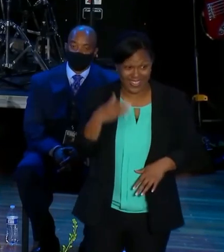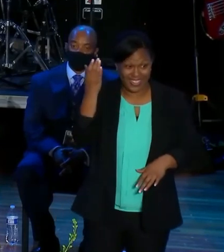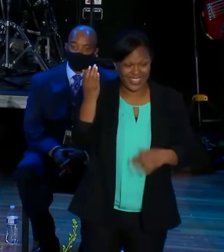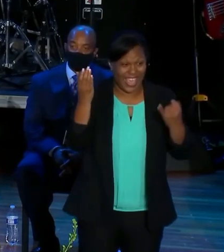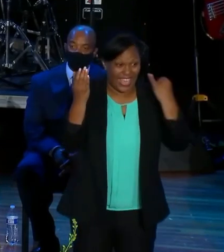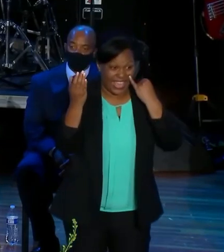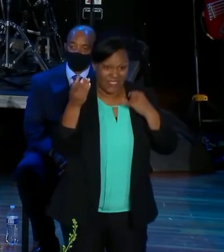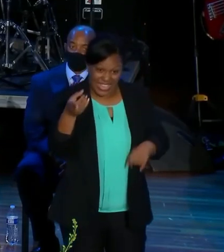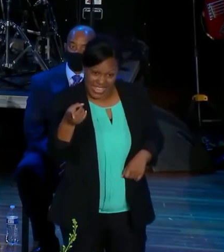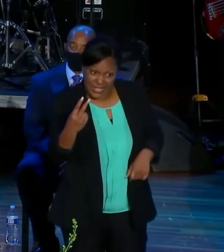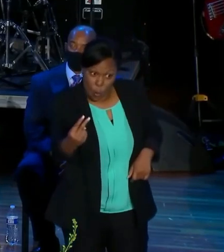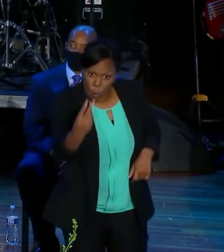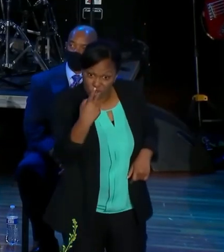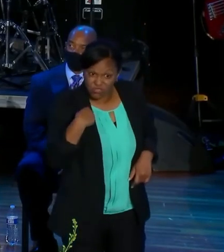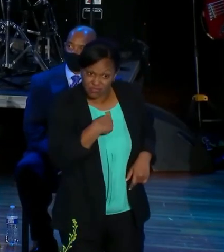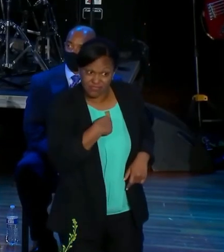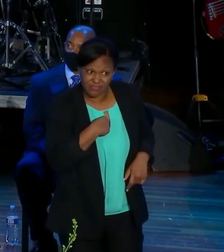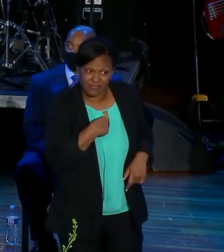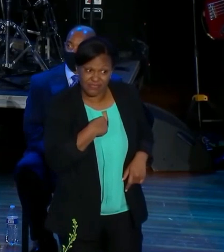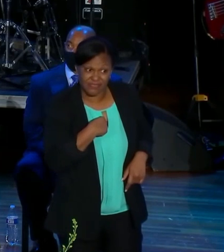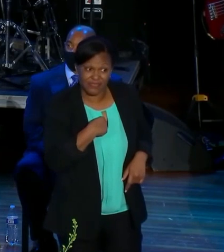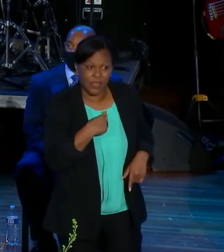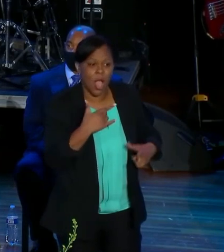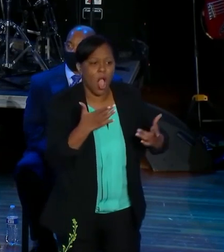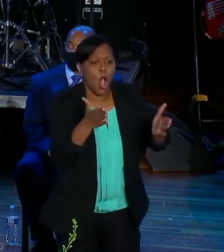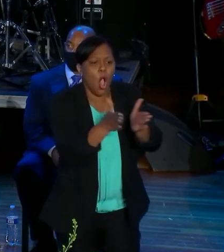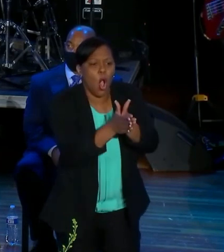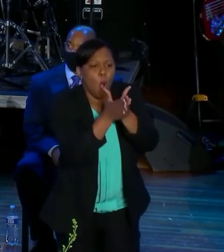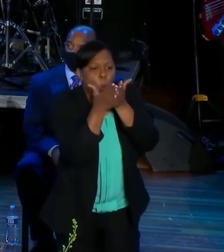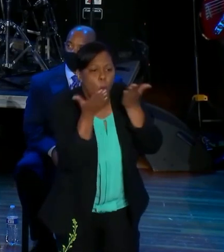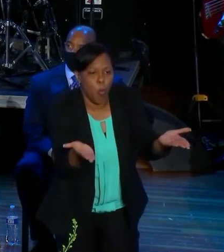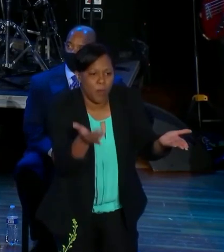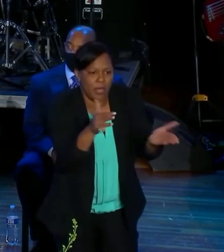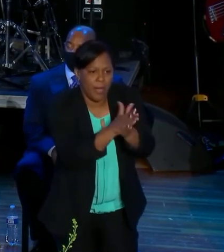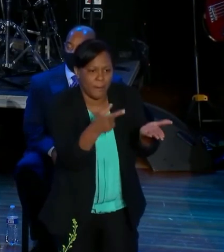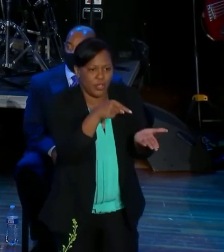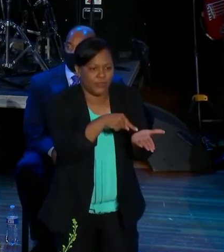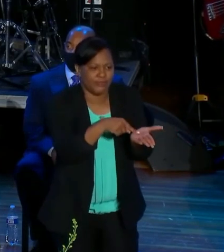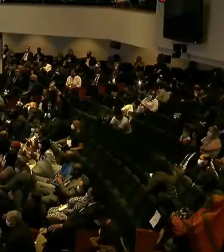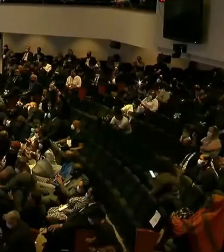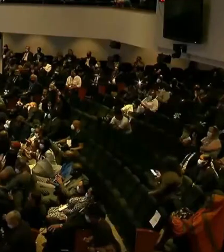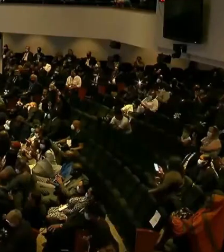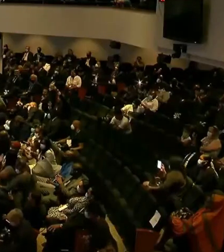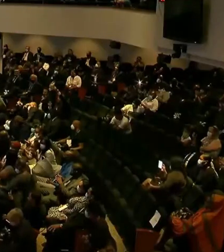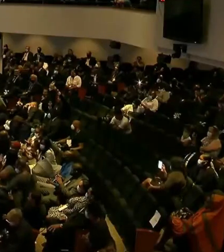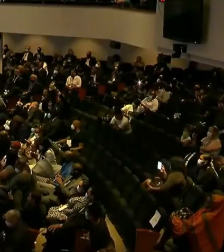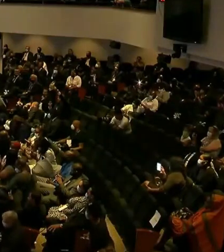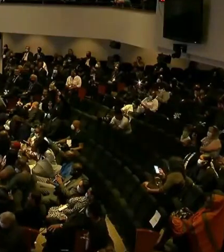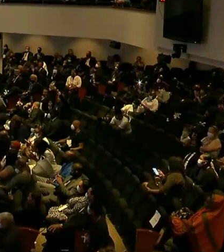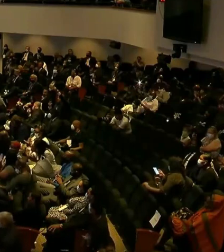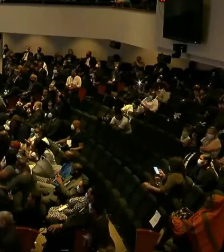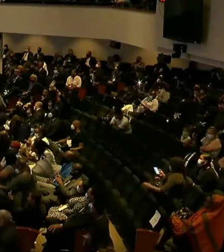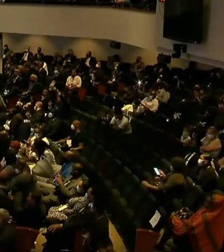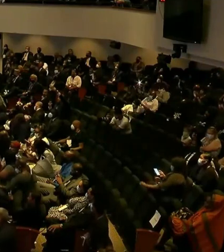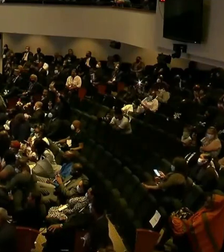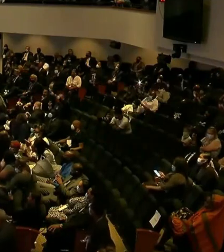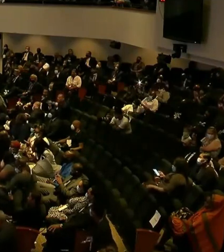jag skulle vilja att han öppnade den där Bibeln